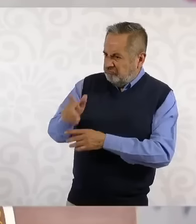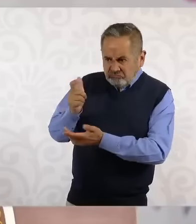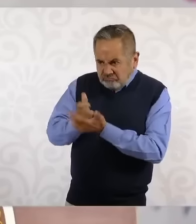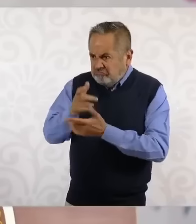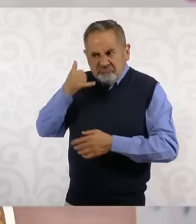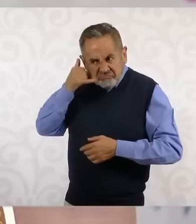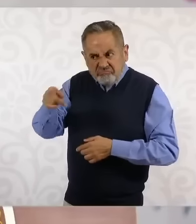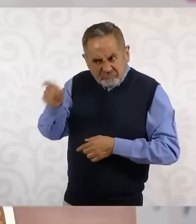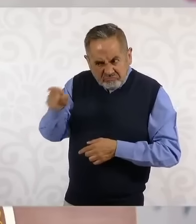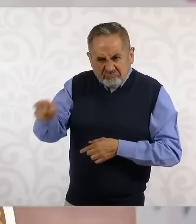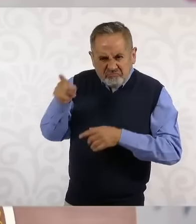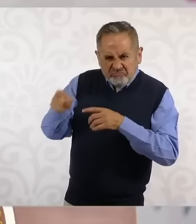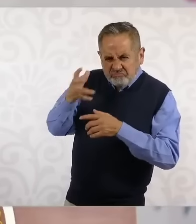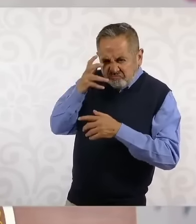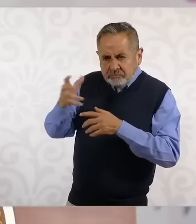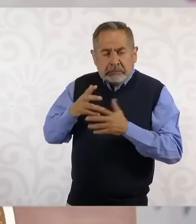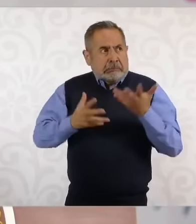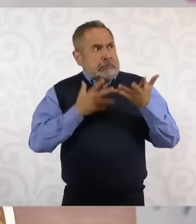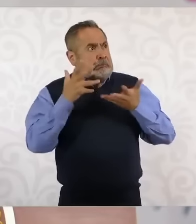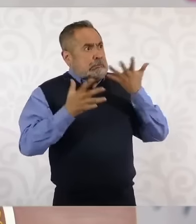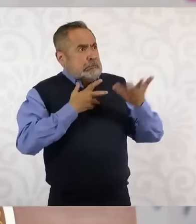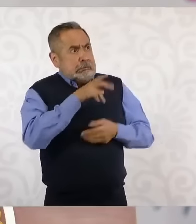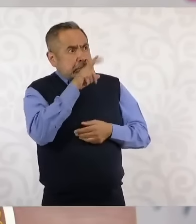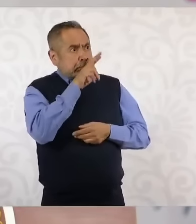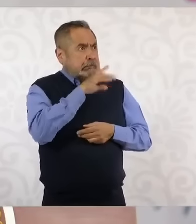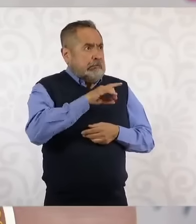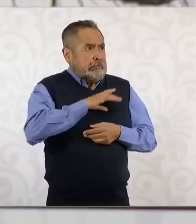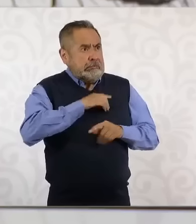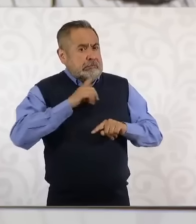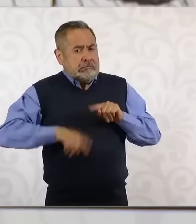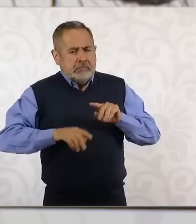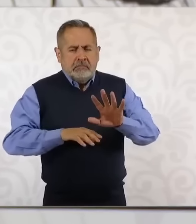que se hace en algunas empresas privadas. ¿Y qué se hacía en el gobierno, eso ya no?